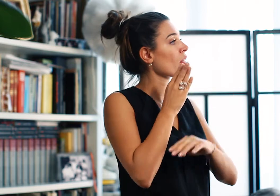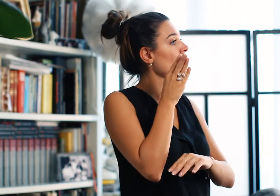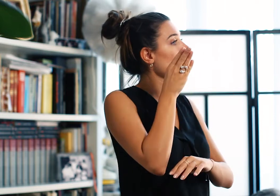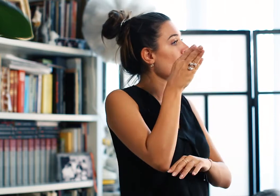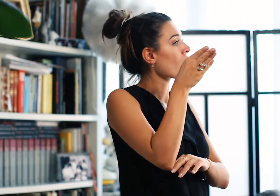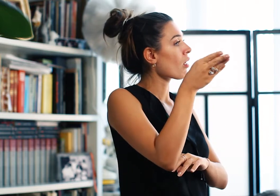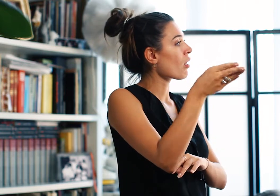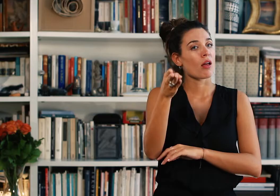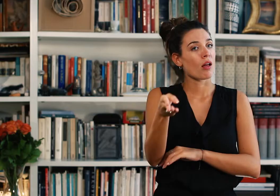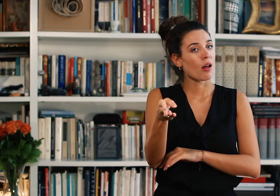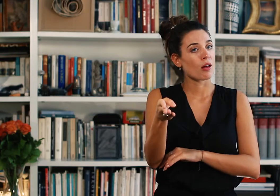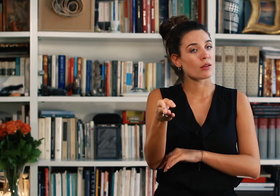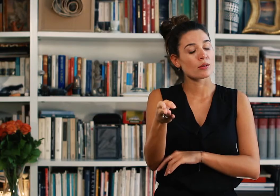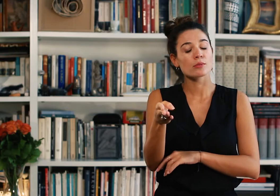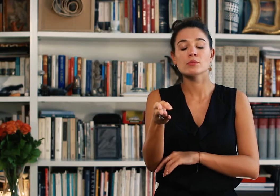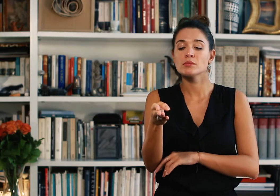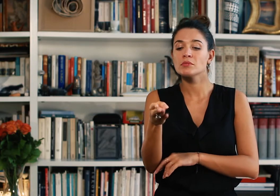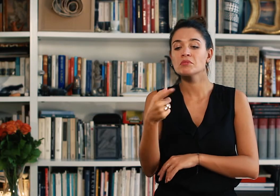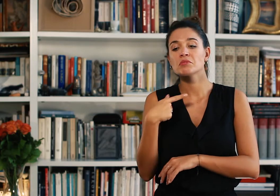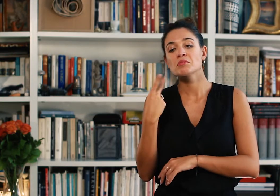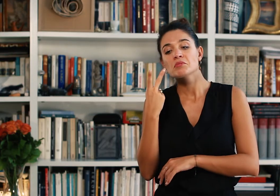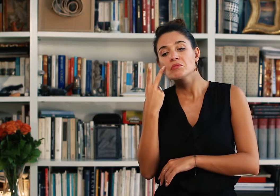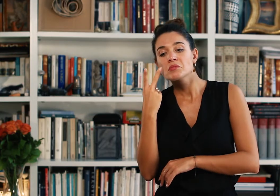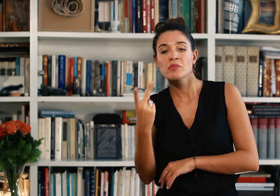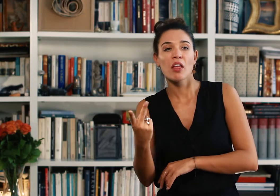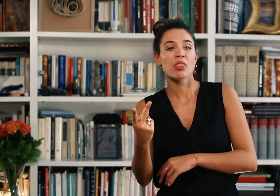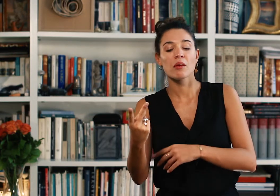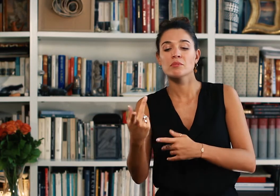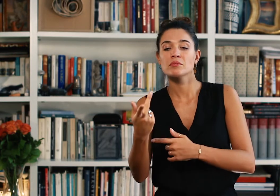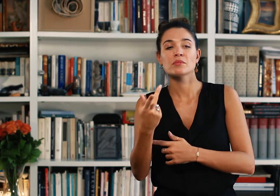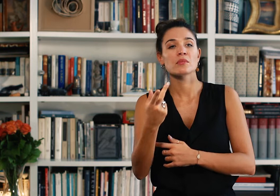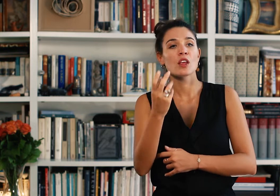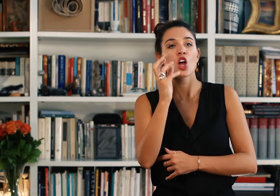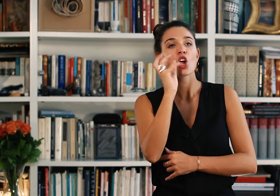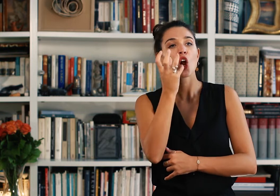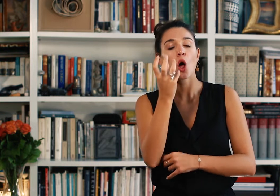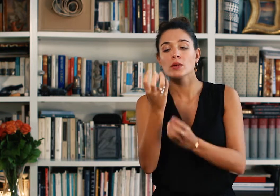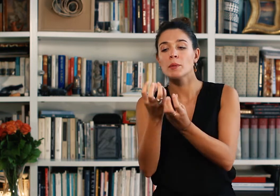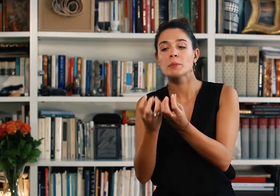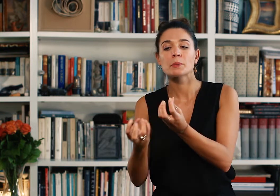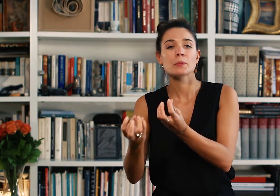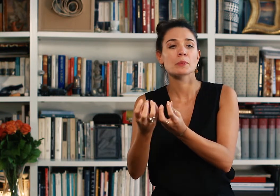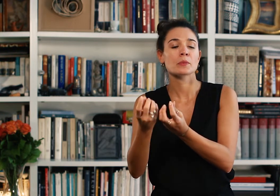accade ad Hervè Joncour di recarsi al cimitero e di trovare, accanto alle rose